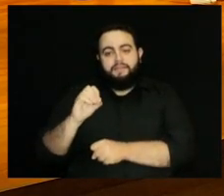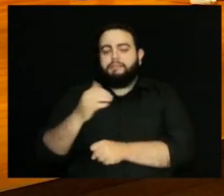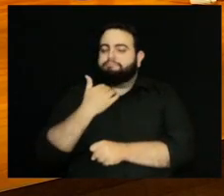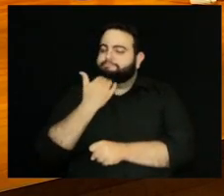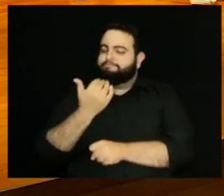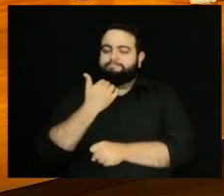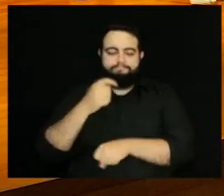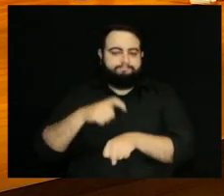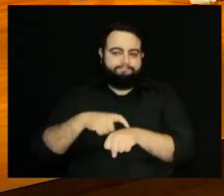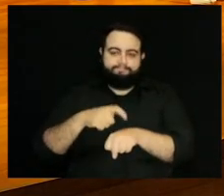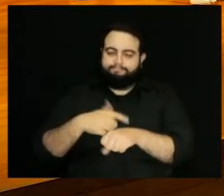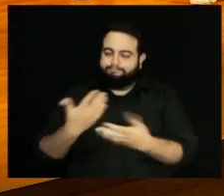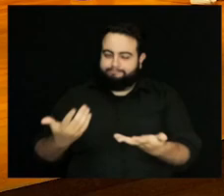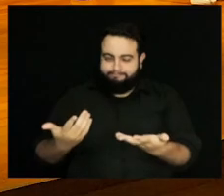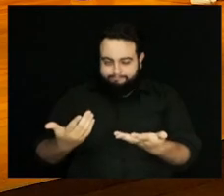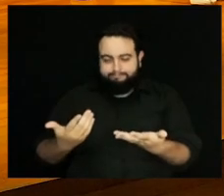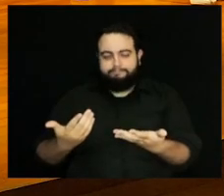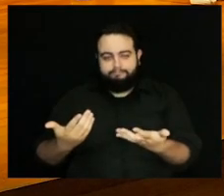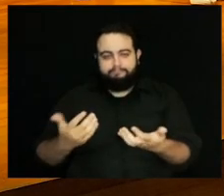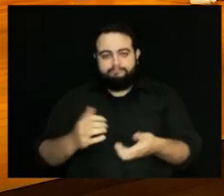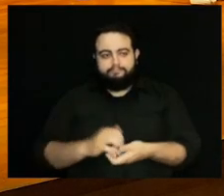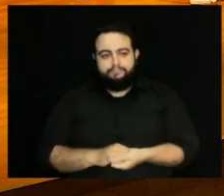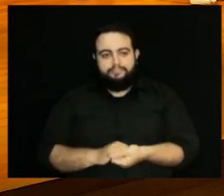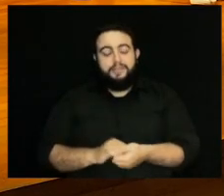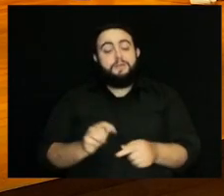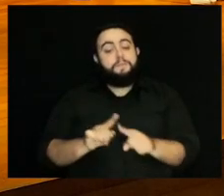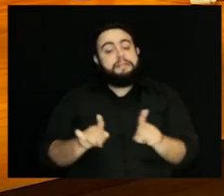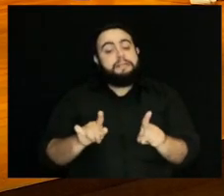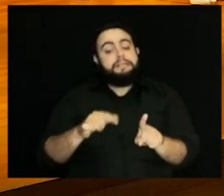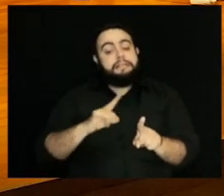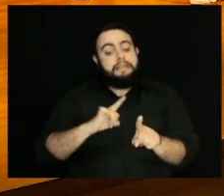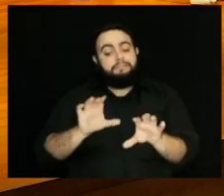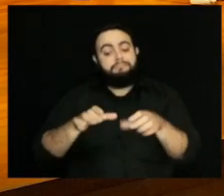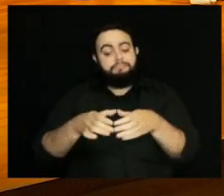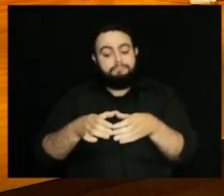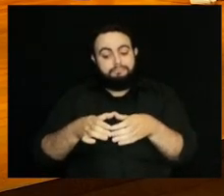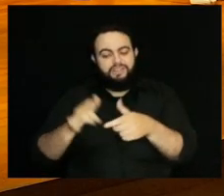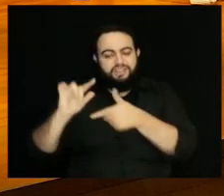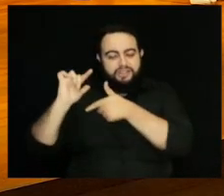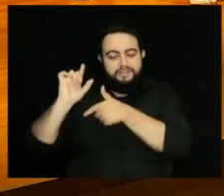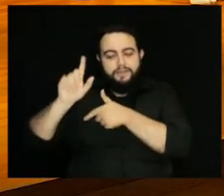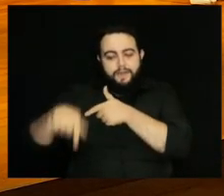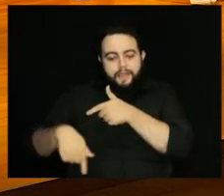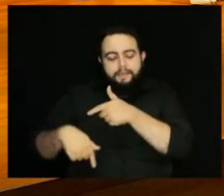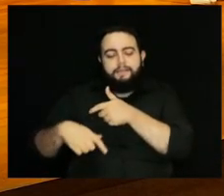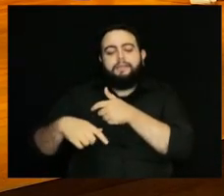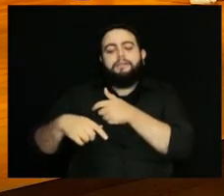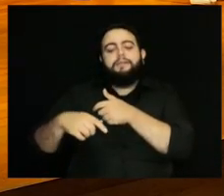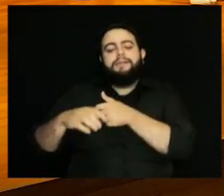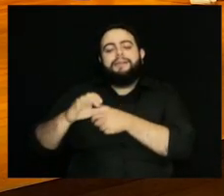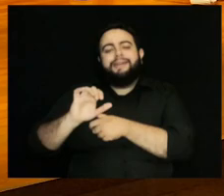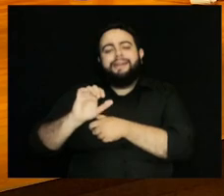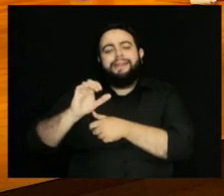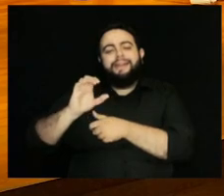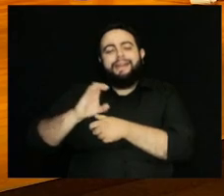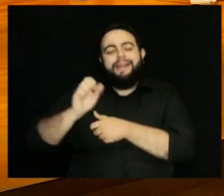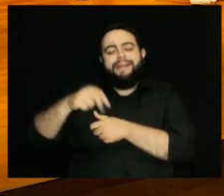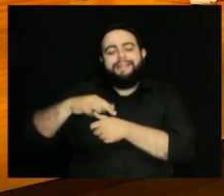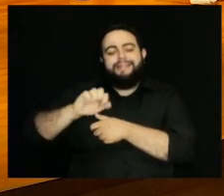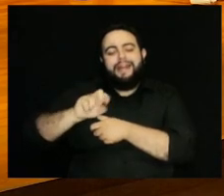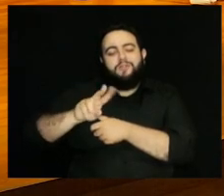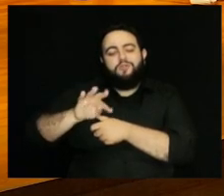vire. Mas tem essa ação dos cantautores né, que é um termo que os argentinos pegaram dos